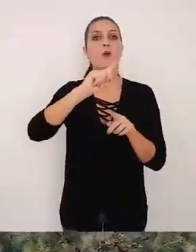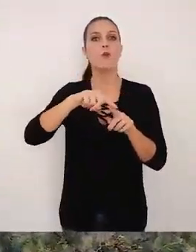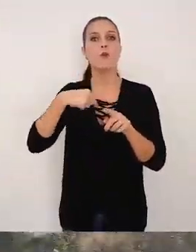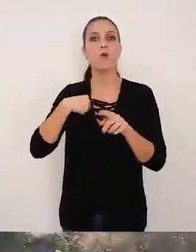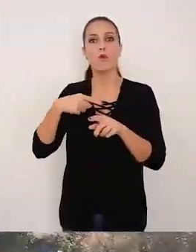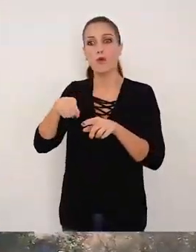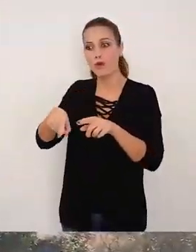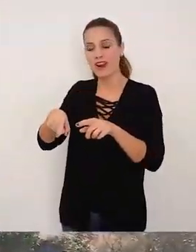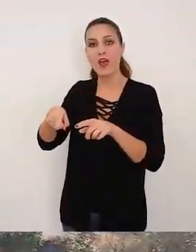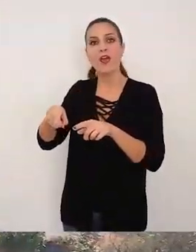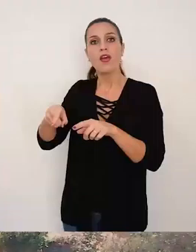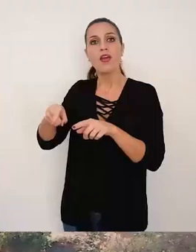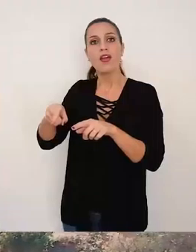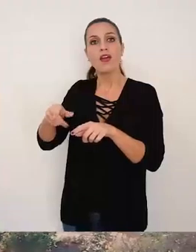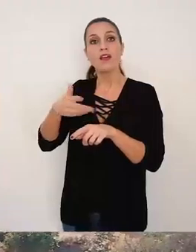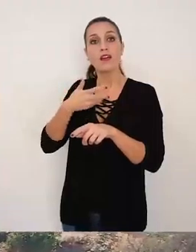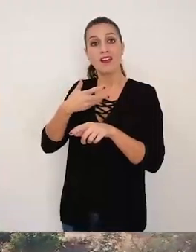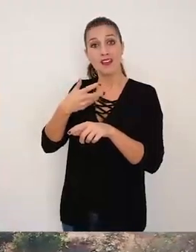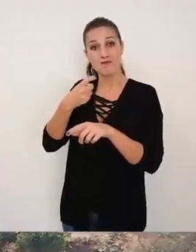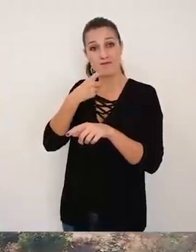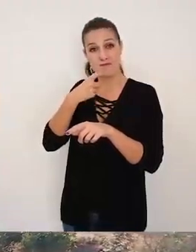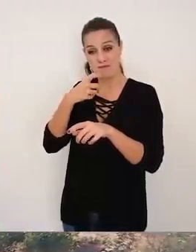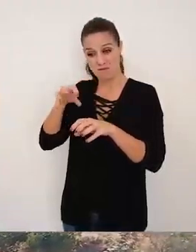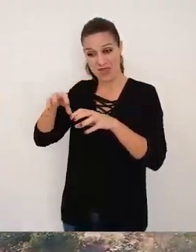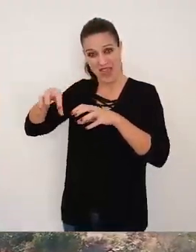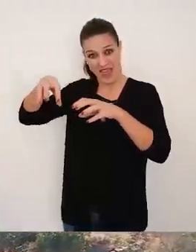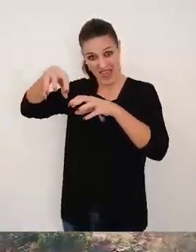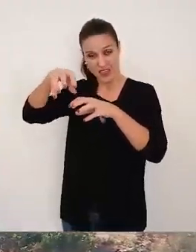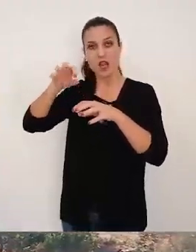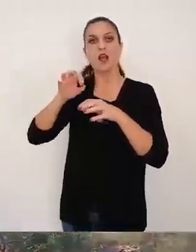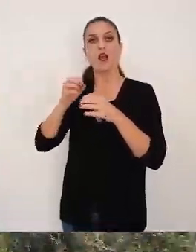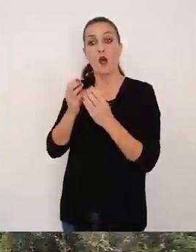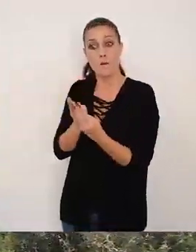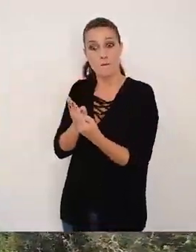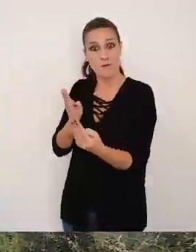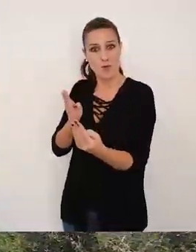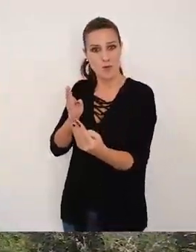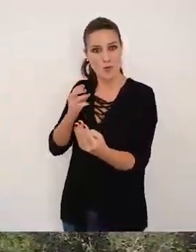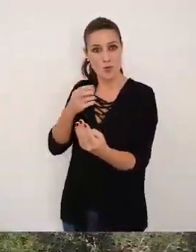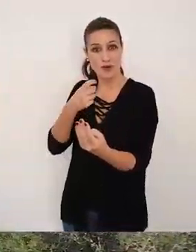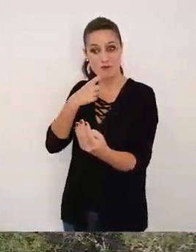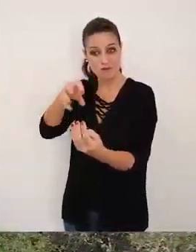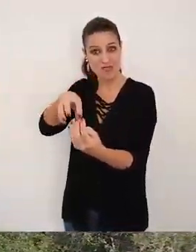rurali, come le pajare e i muretti a secco che decorano e scandiscono il paesaggio circostante